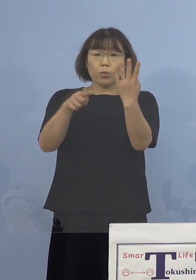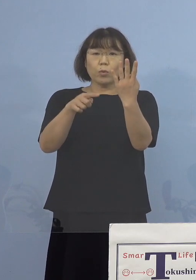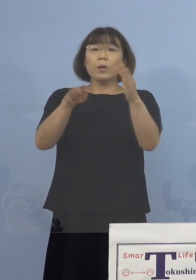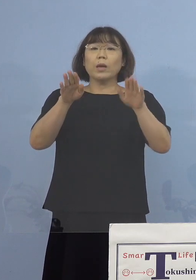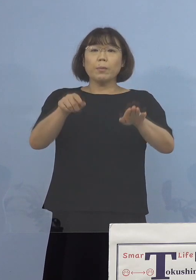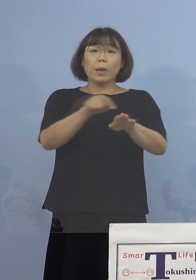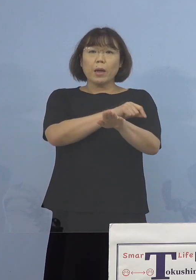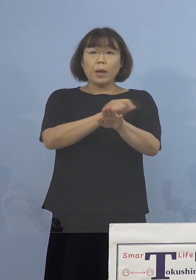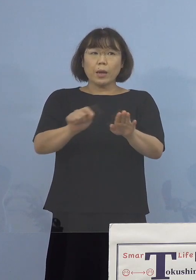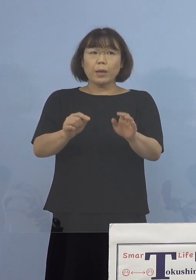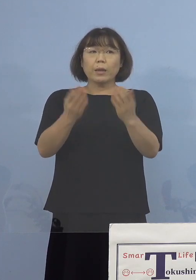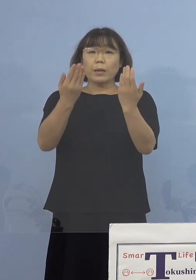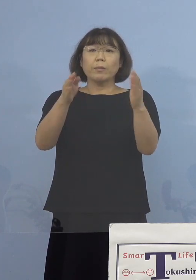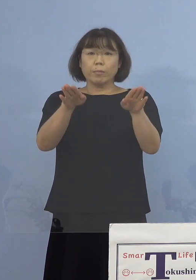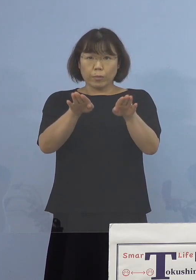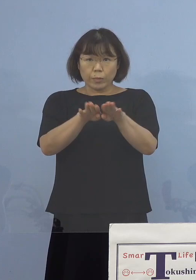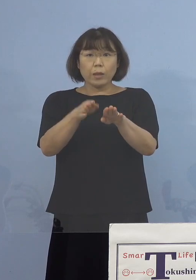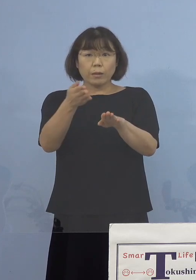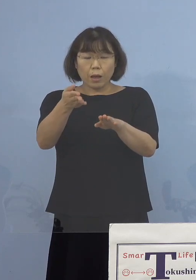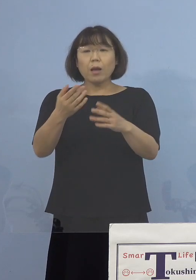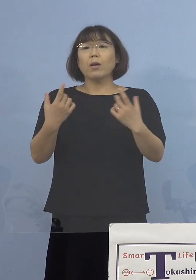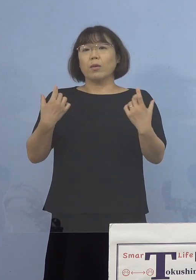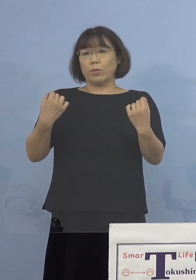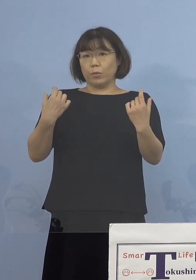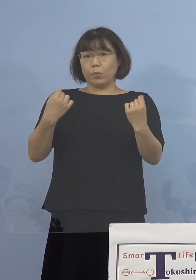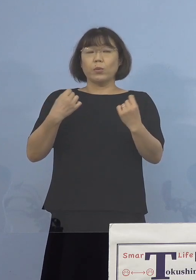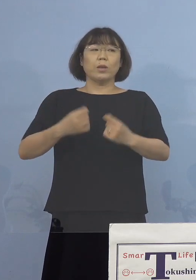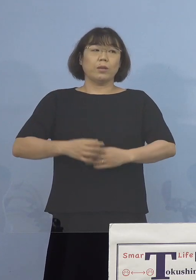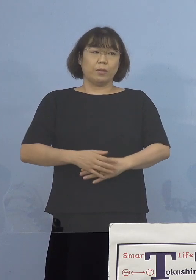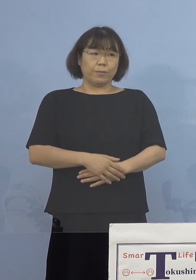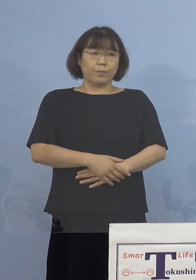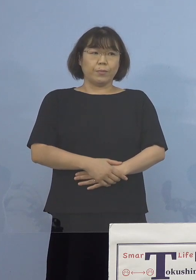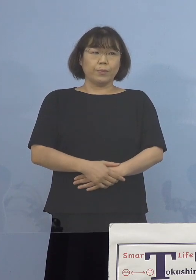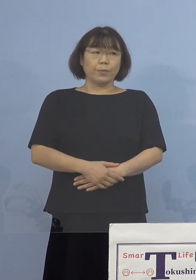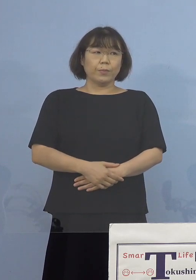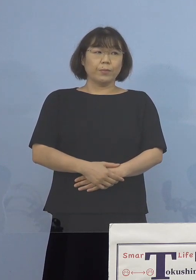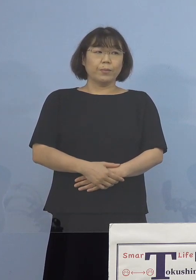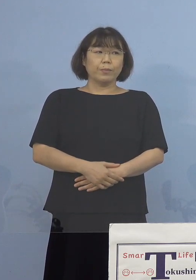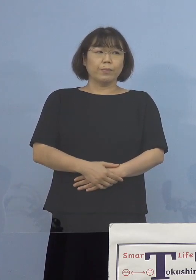（保健福祉部長） はい、臨時休校、臨時休業されている ということでございます